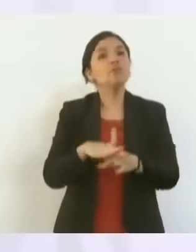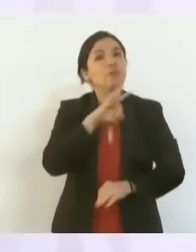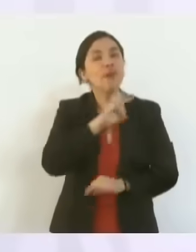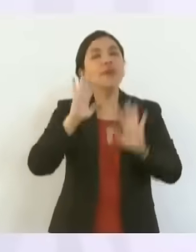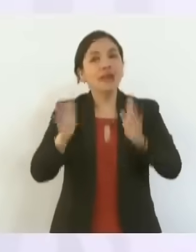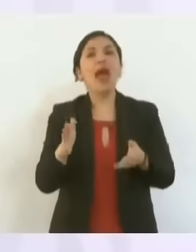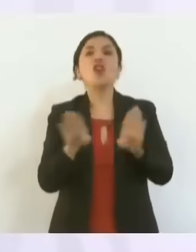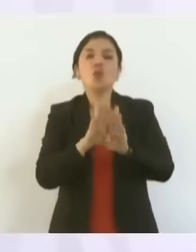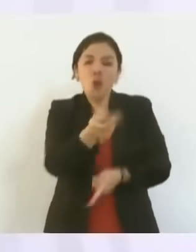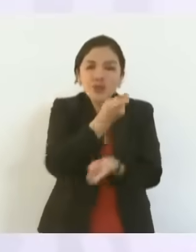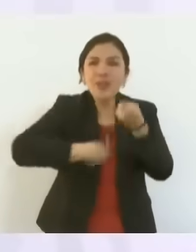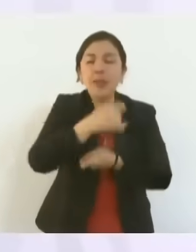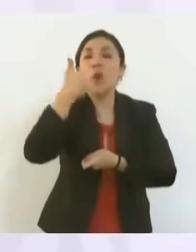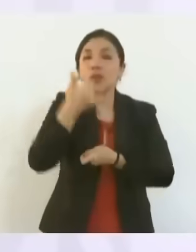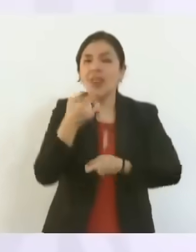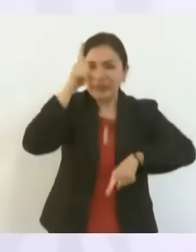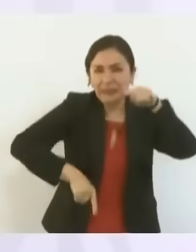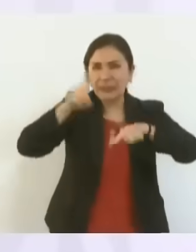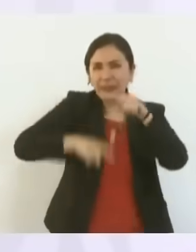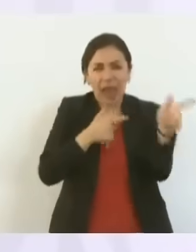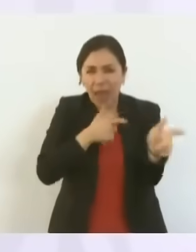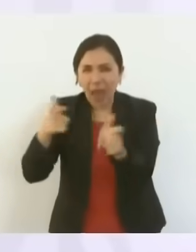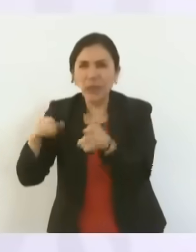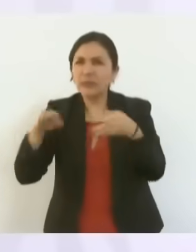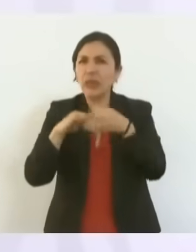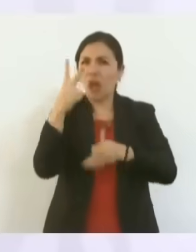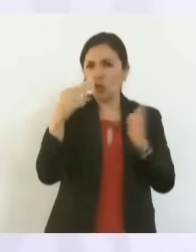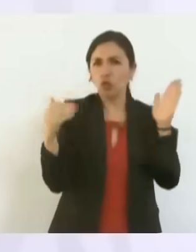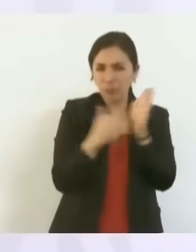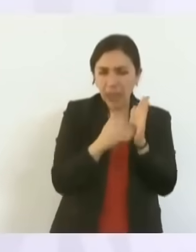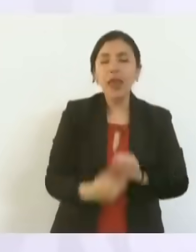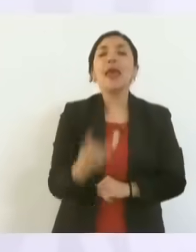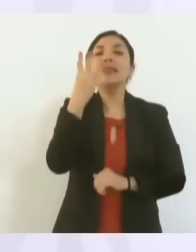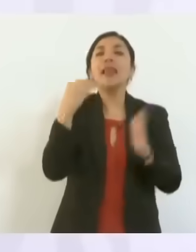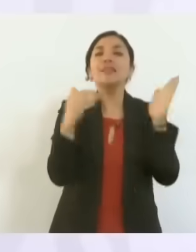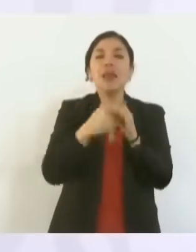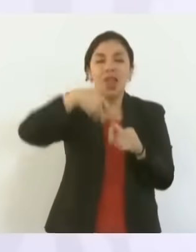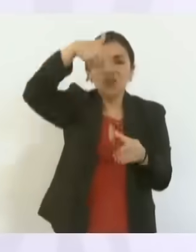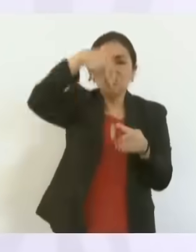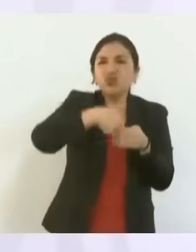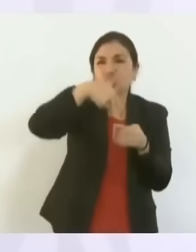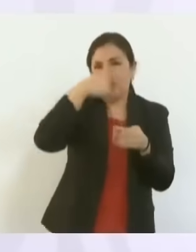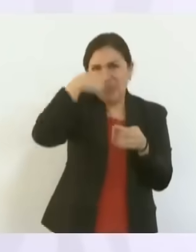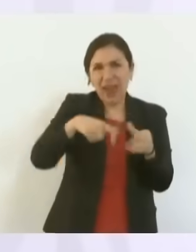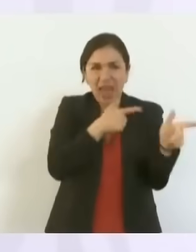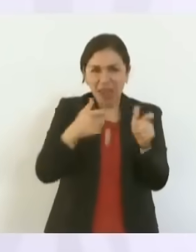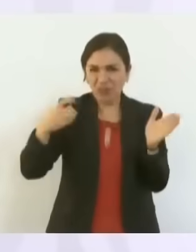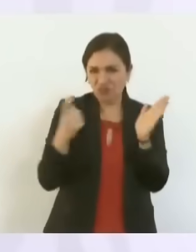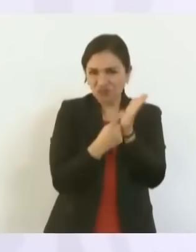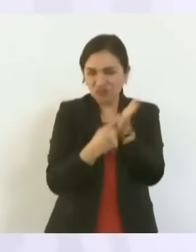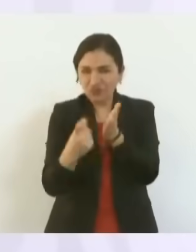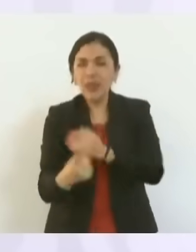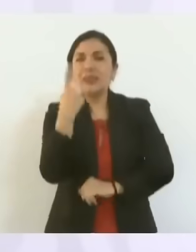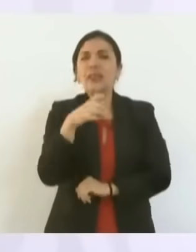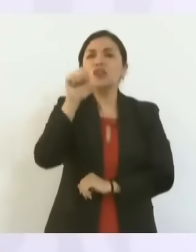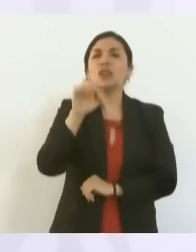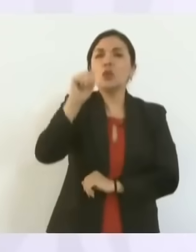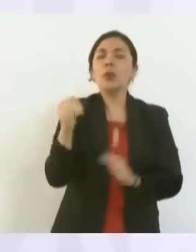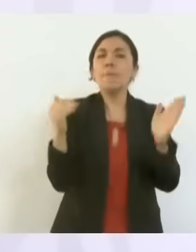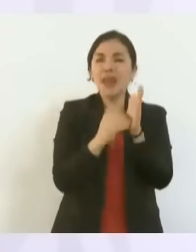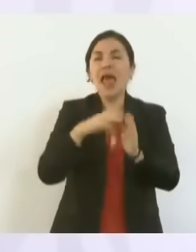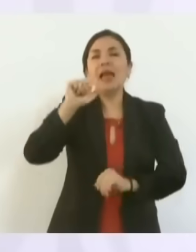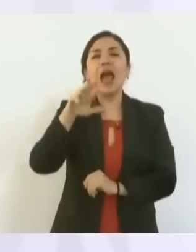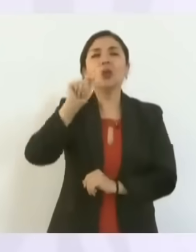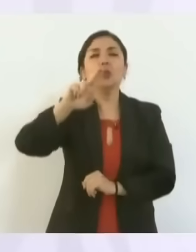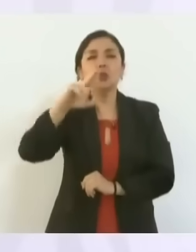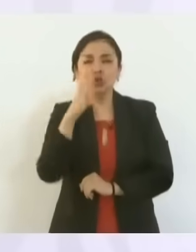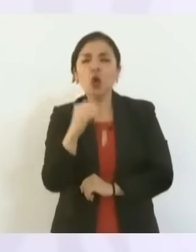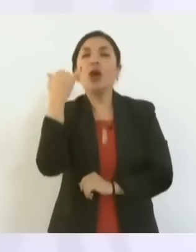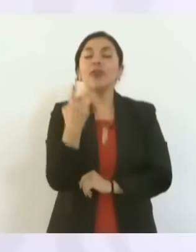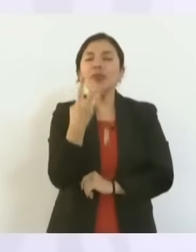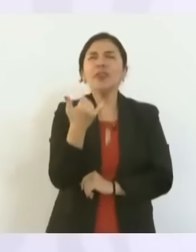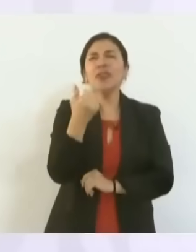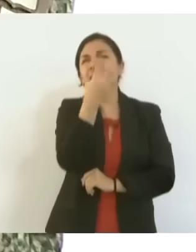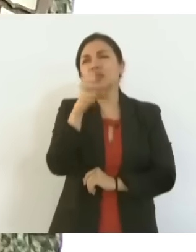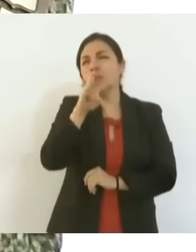destrucción de más de 2000 armas, 3000 cargadores, 169,800 cartuchos y 387 granadas. También debemos